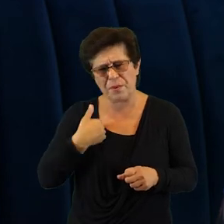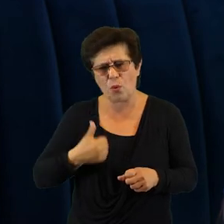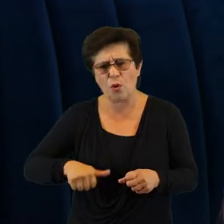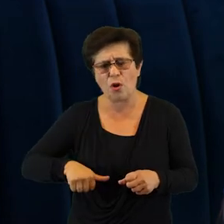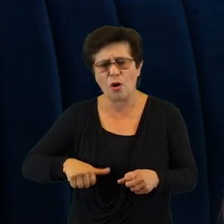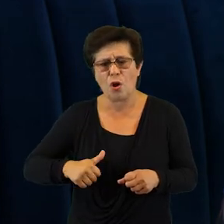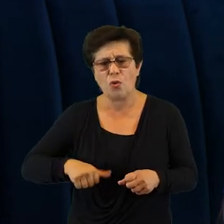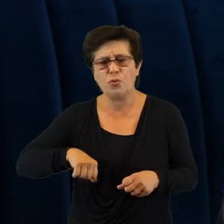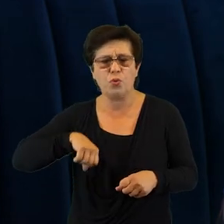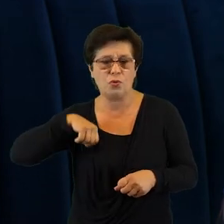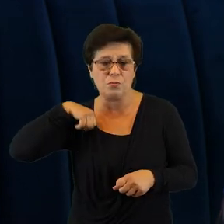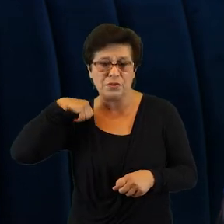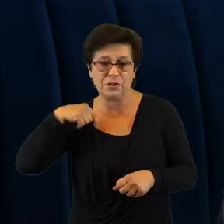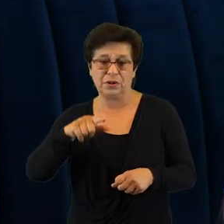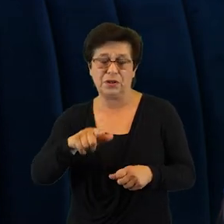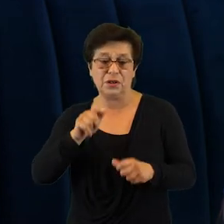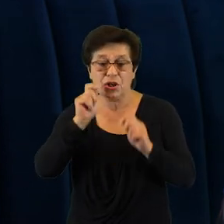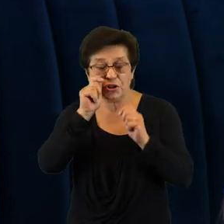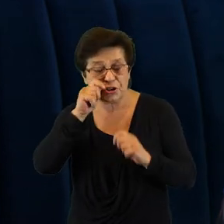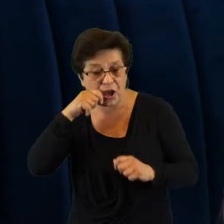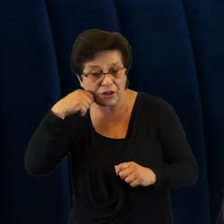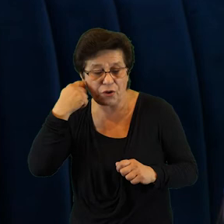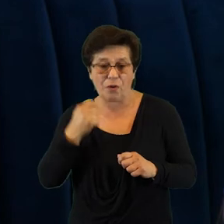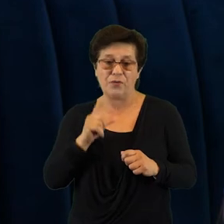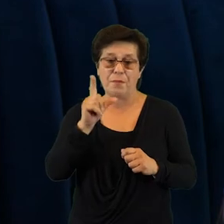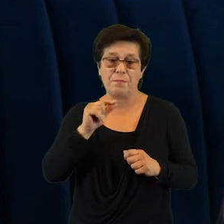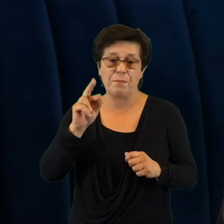że jego dziadowie, pradziad Abraham Stern